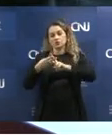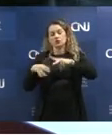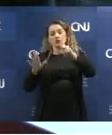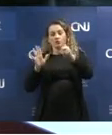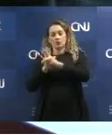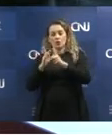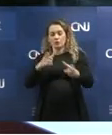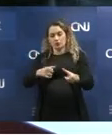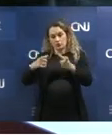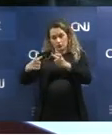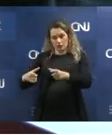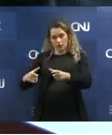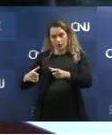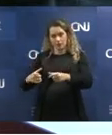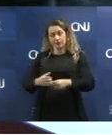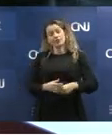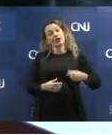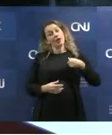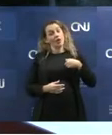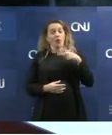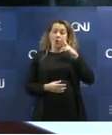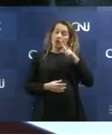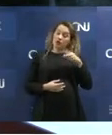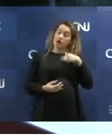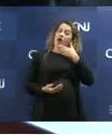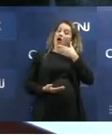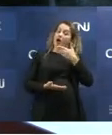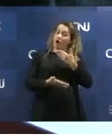alguma coisa que me chamou a atenção e mostrou uma proatividade do magistrado.